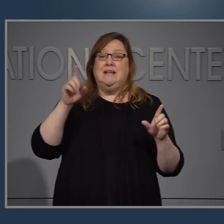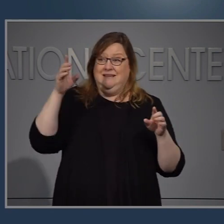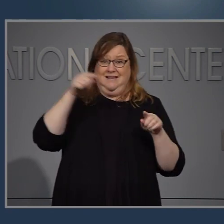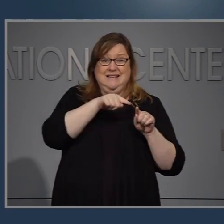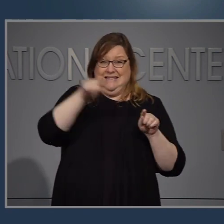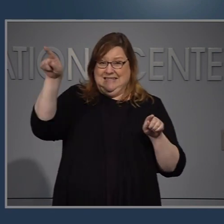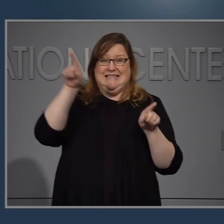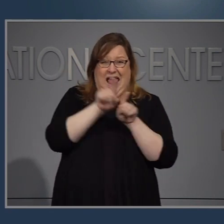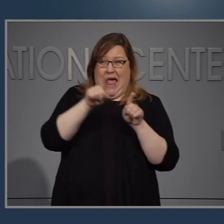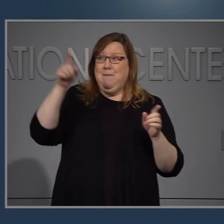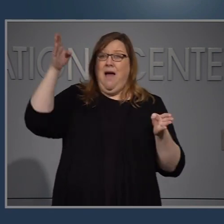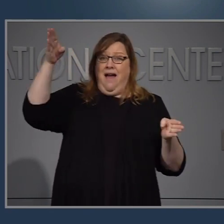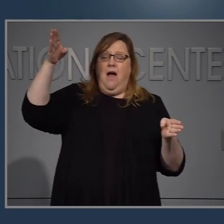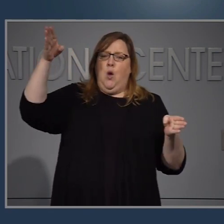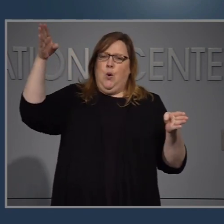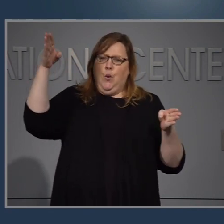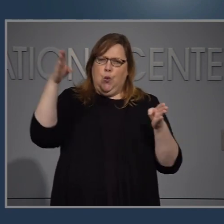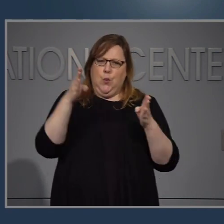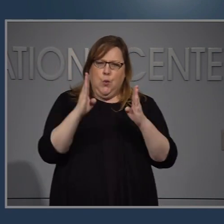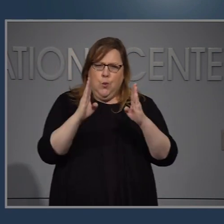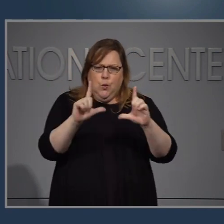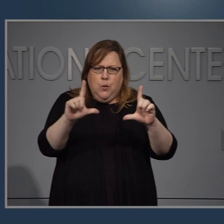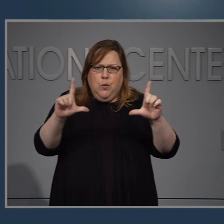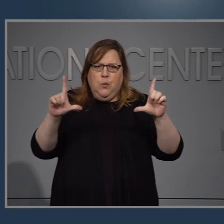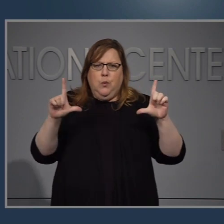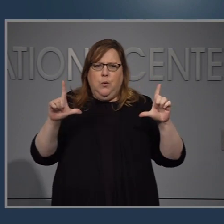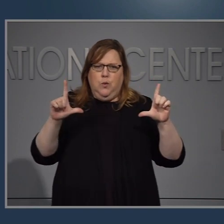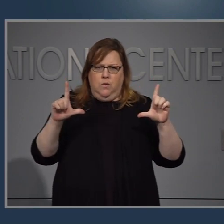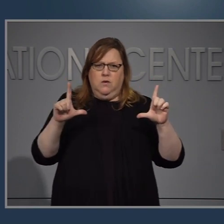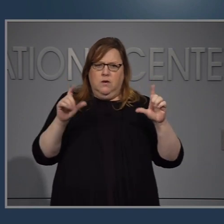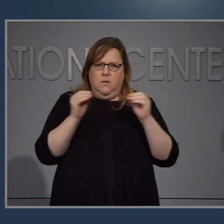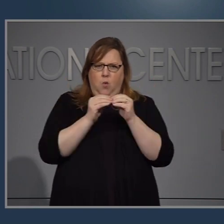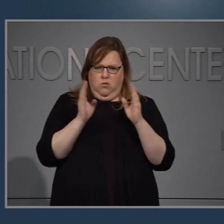laboratorio que acabamos de ver, pero estamos viendo más de cerca en los cambios más